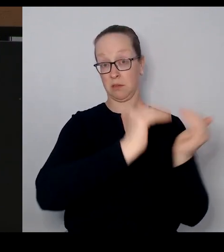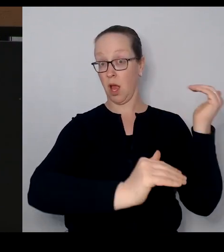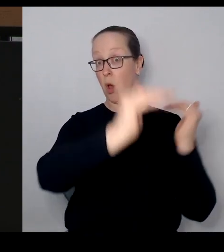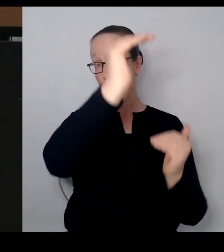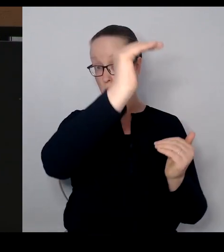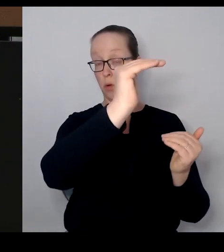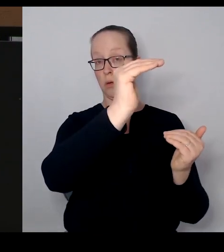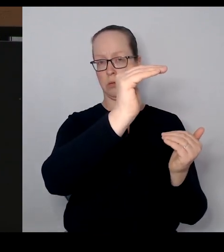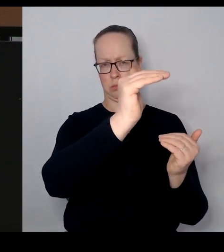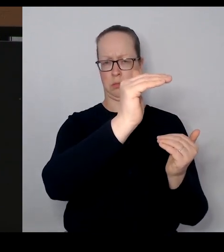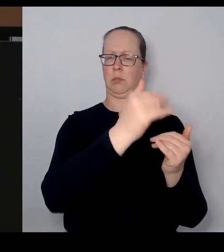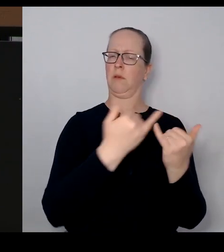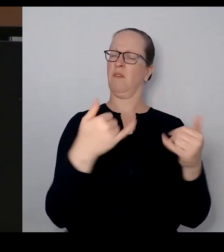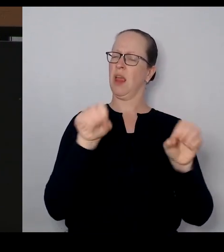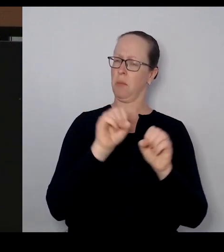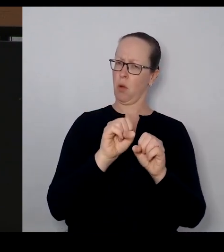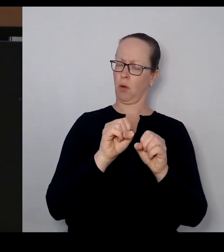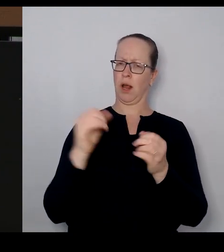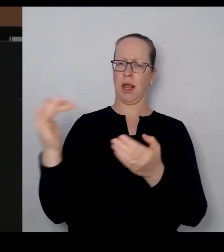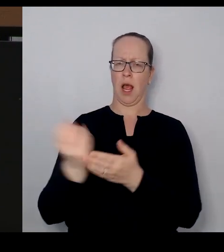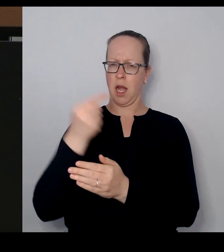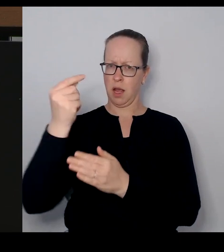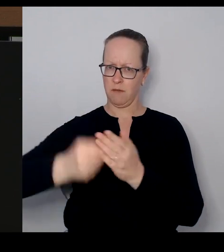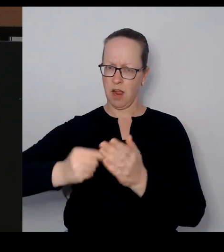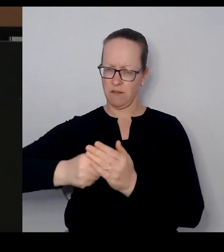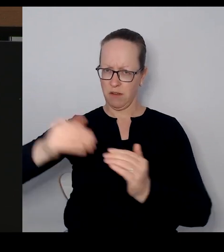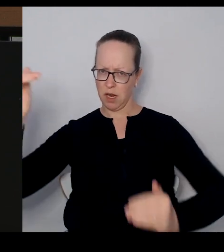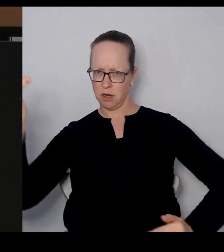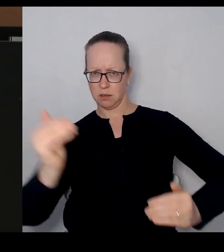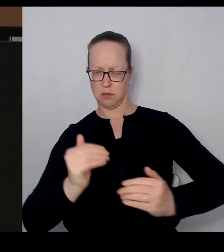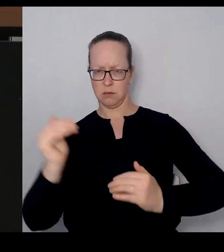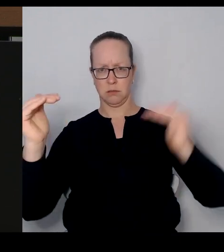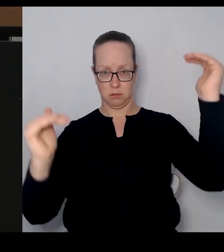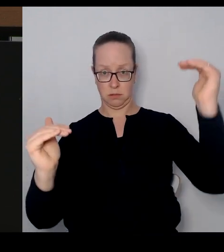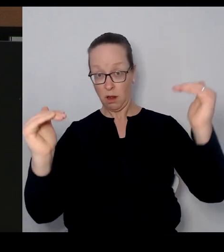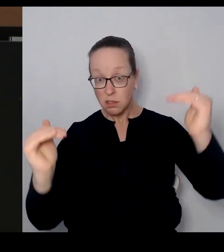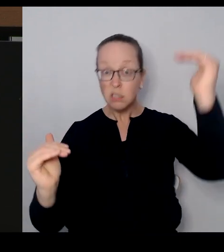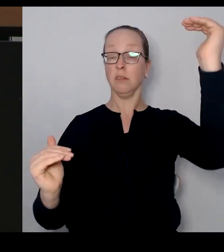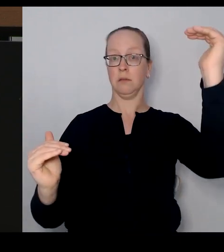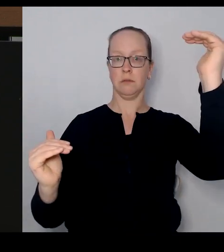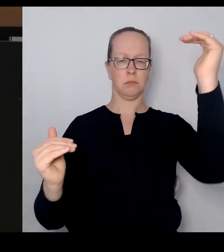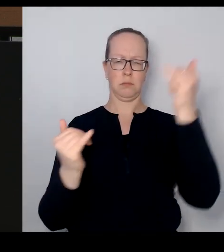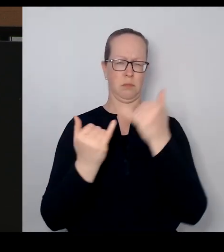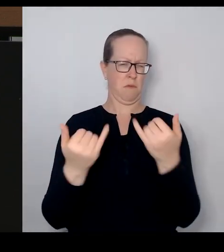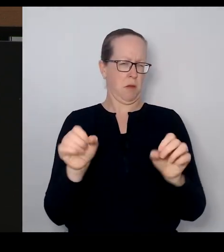Zunächst sind fast alle langjährigen Rücklagen aufgelöst worden. Ein einmaliger Vorgang, der